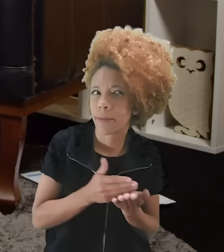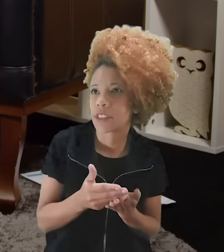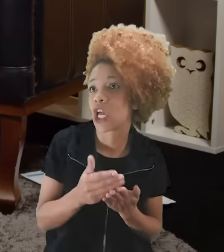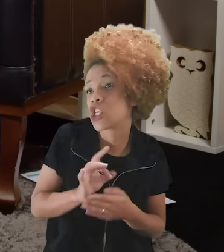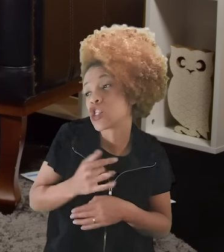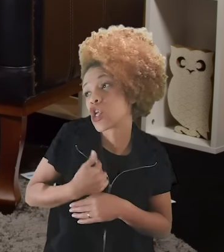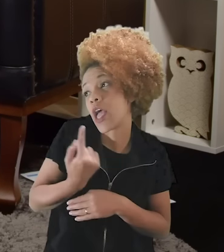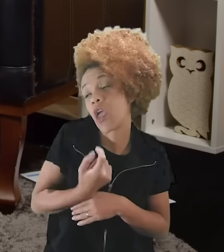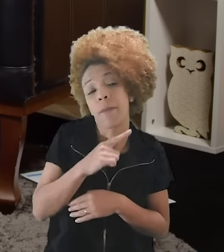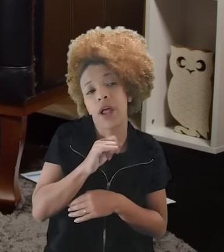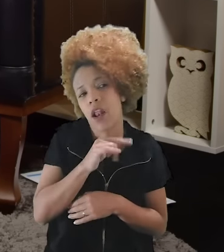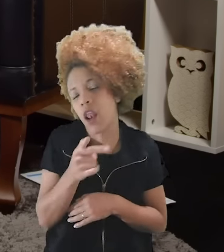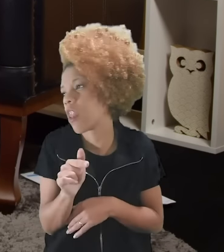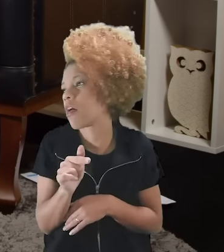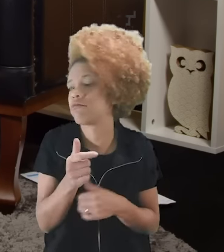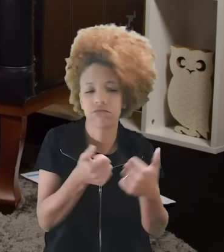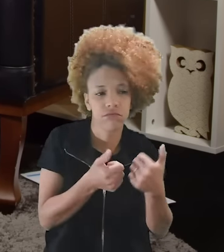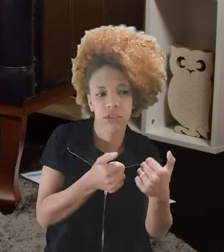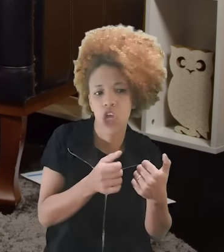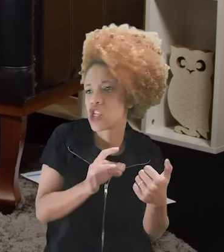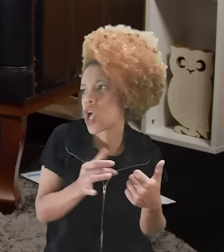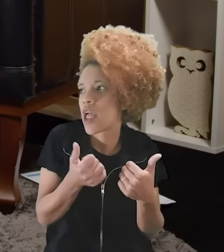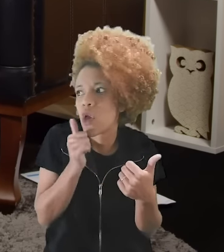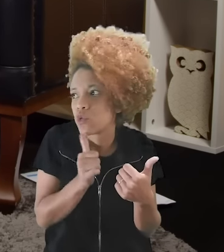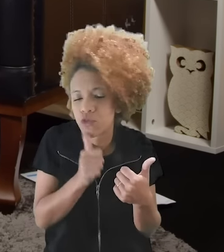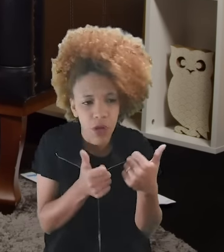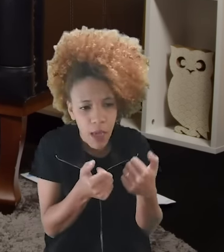época de só eu ia pra lã eu passava fim de semana na lã só eu de mulher Então você tá me falando que